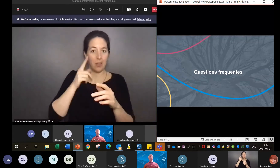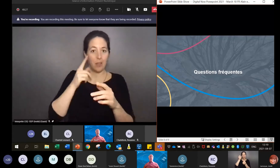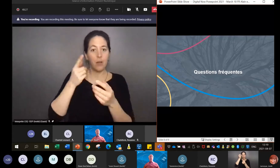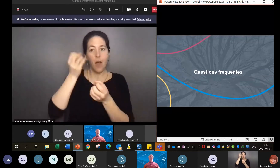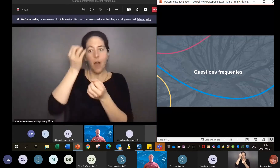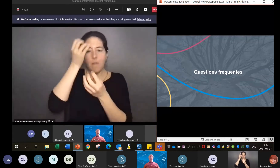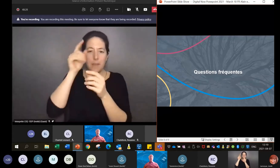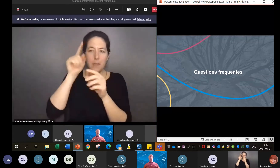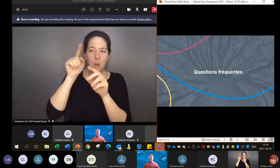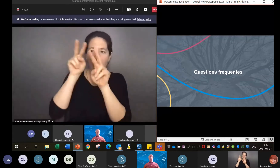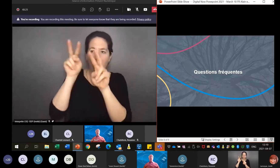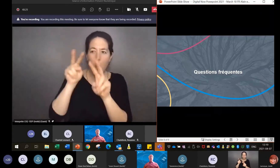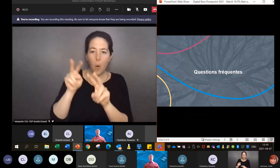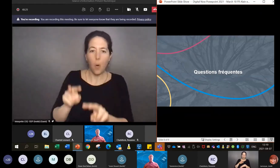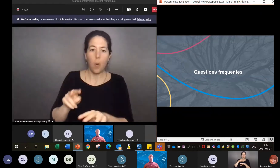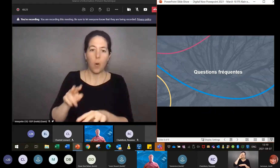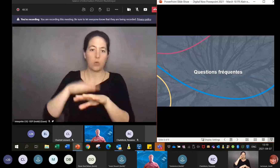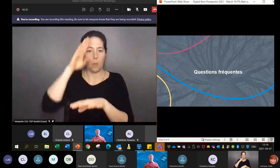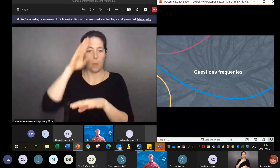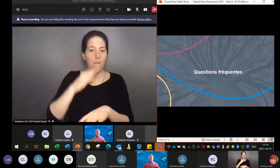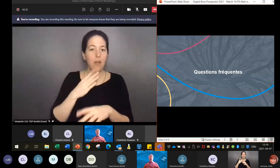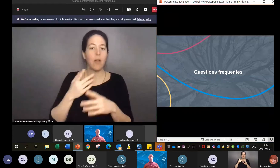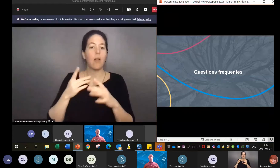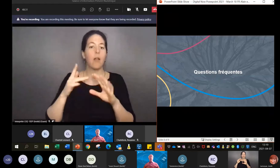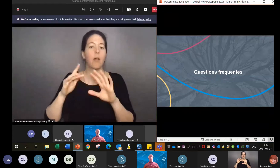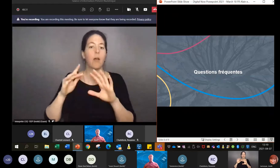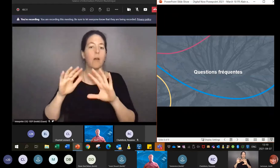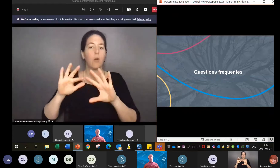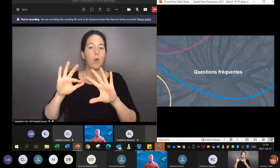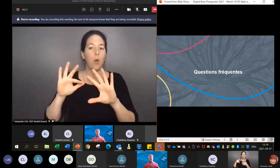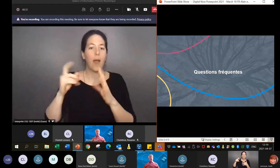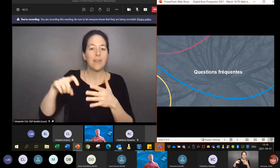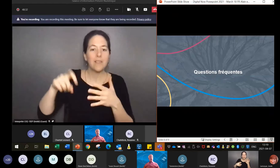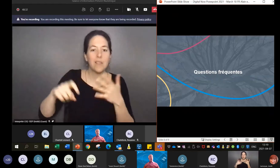renseignements supplémentaires sur les profils et leurs exigences.